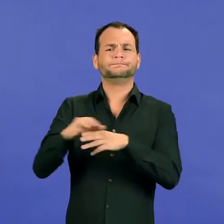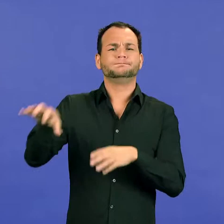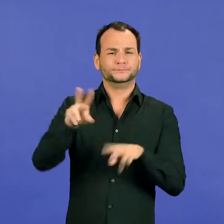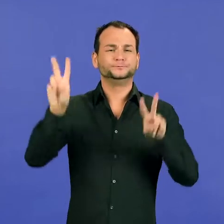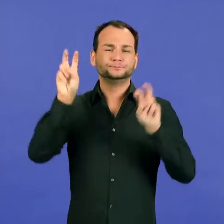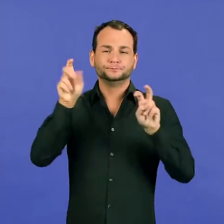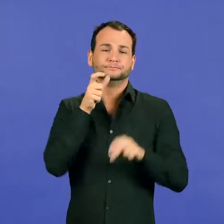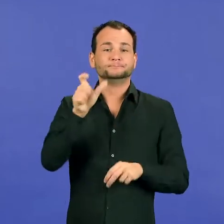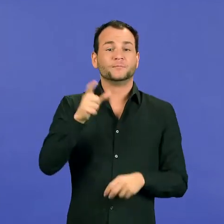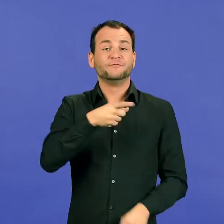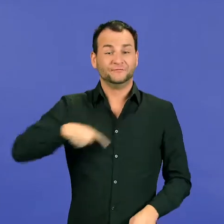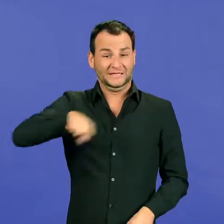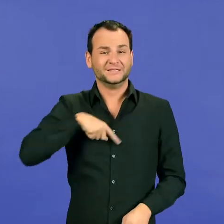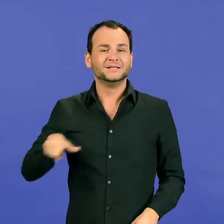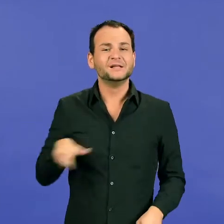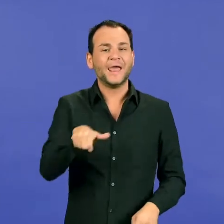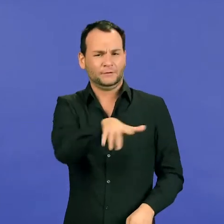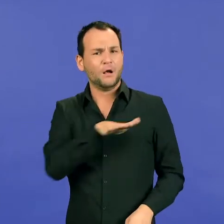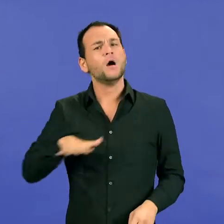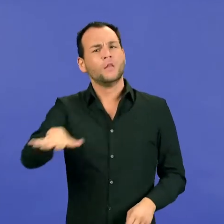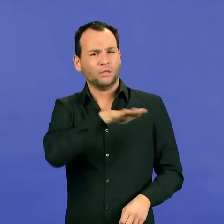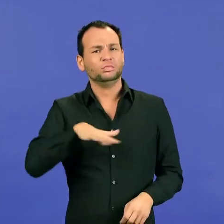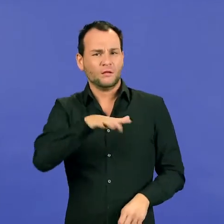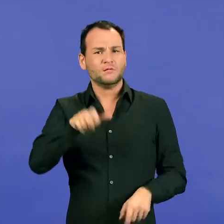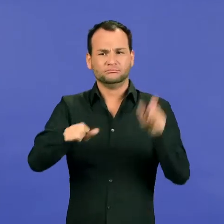Zusätzlich präsentiert die Dauerausstellung "WirRheinländer"